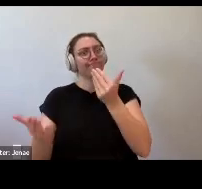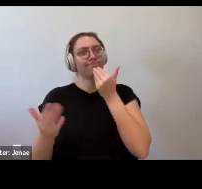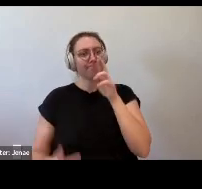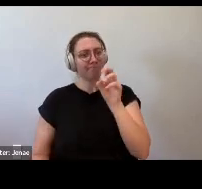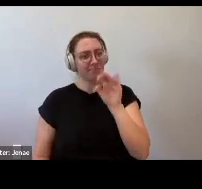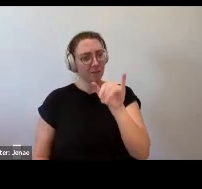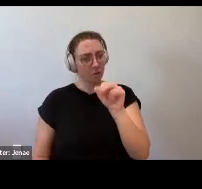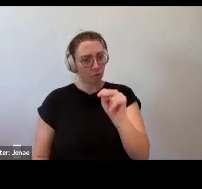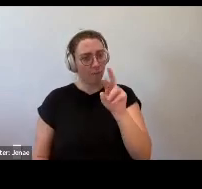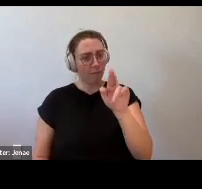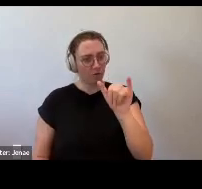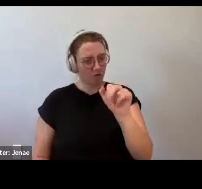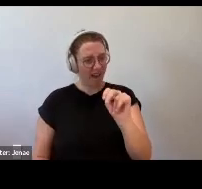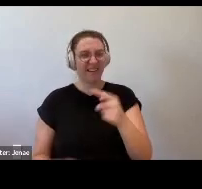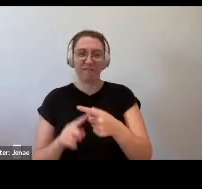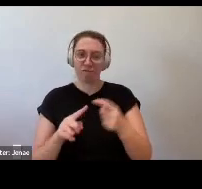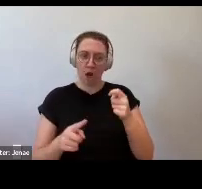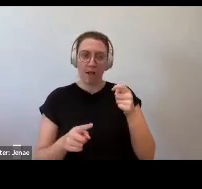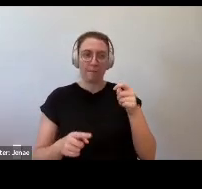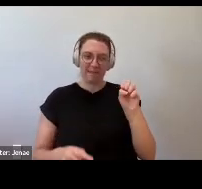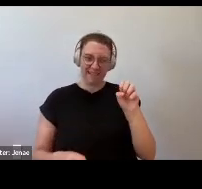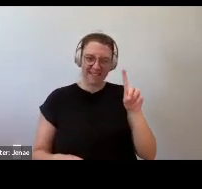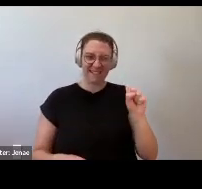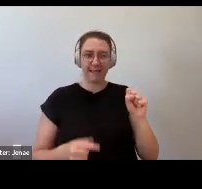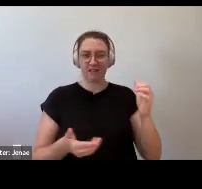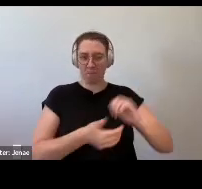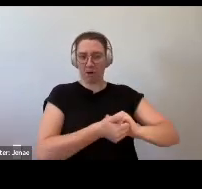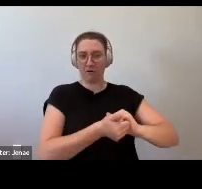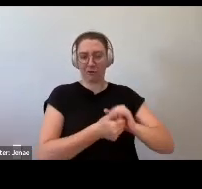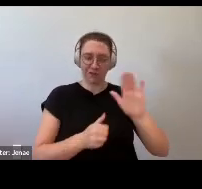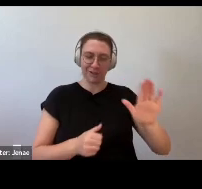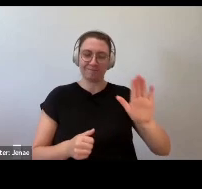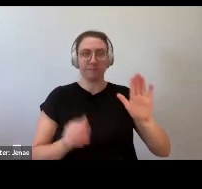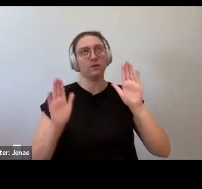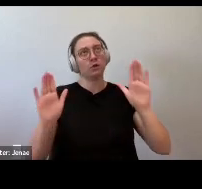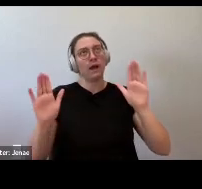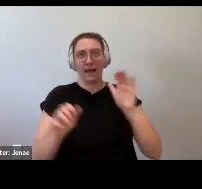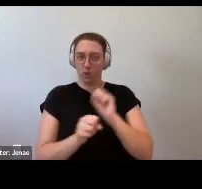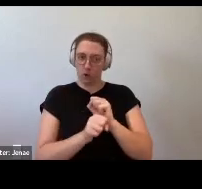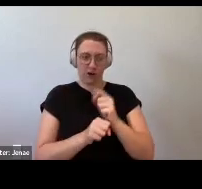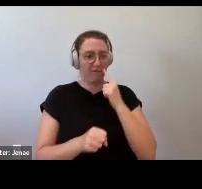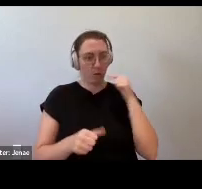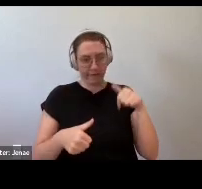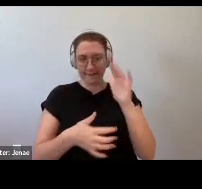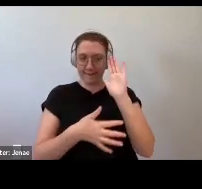de Seeds of Partnership por su excelente trabajo en esta serie de seminarios web, así como a